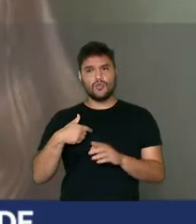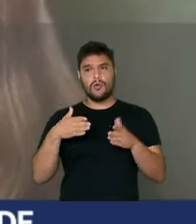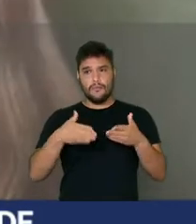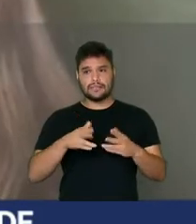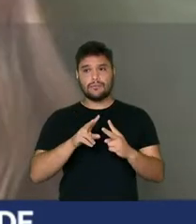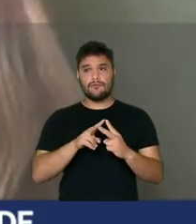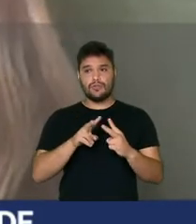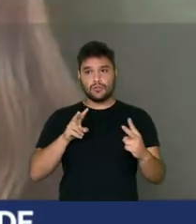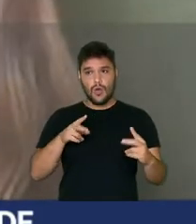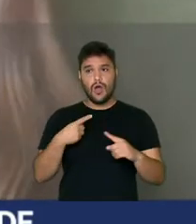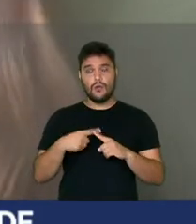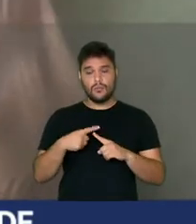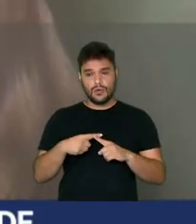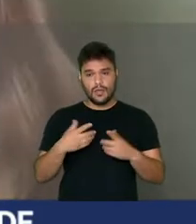RICARDO BASTOS, EU ESTOU PARTICIPANDO REMOTAMENTE